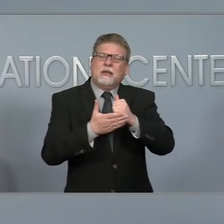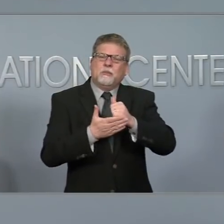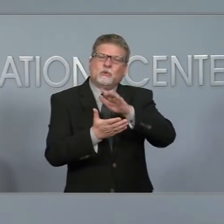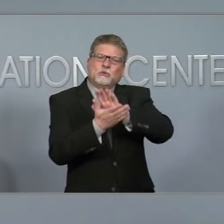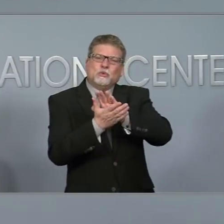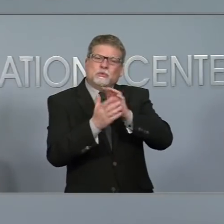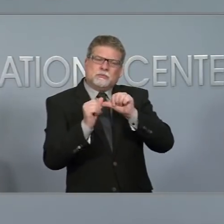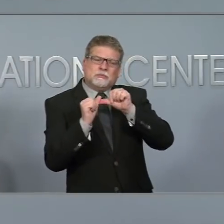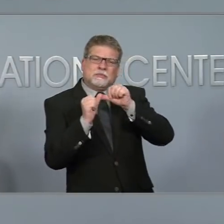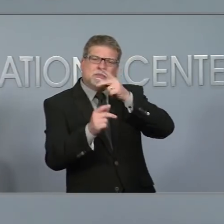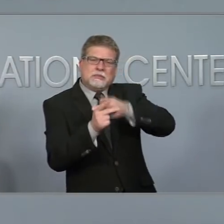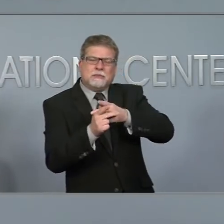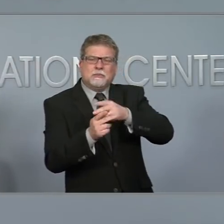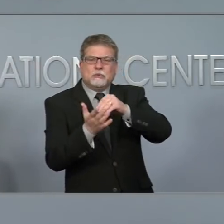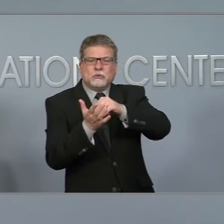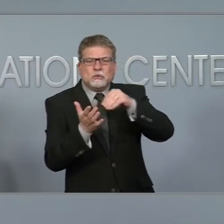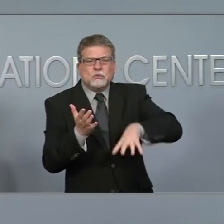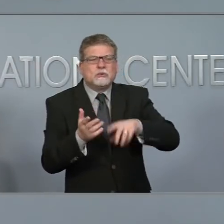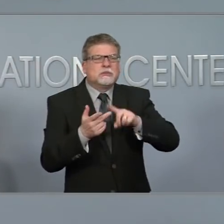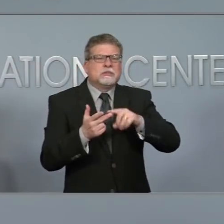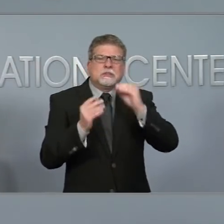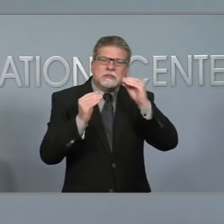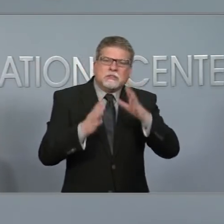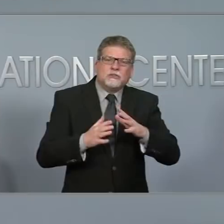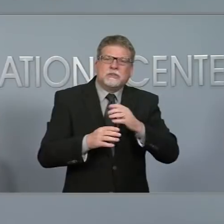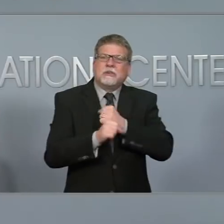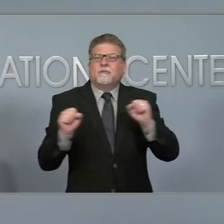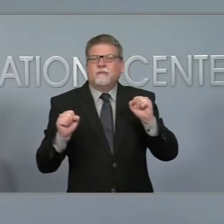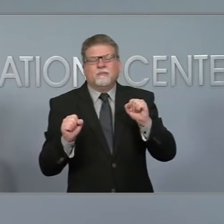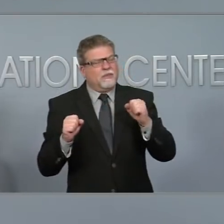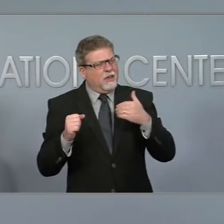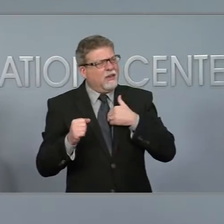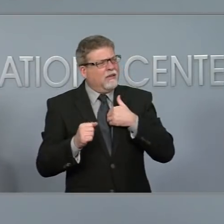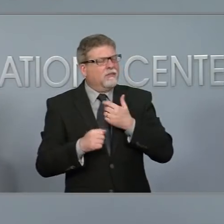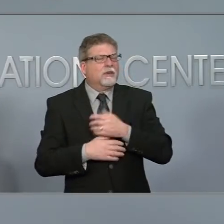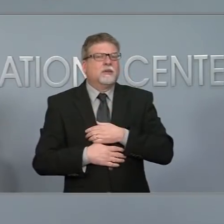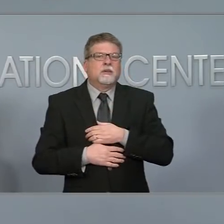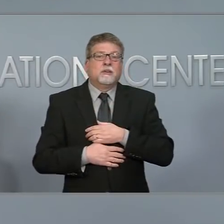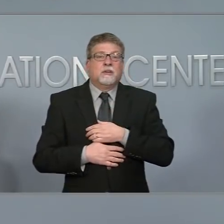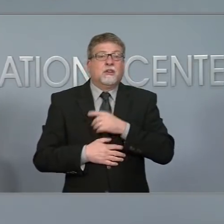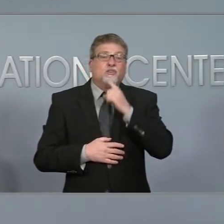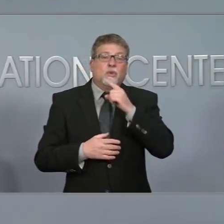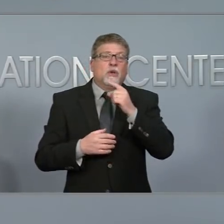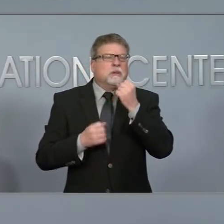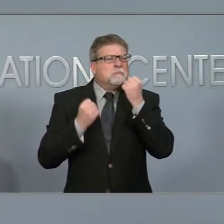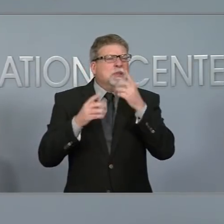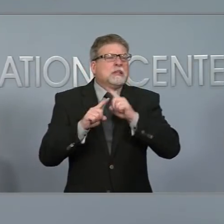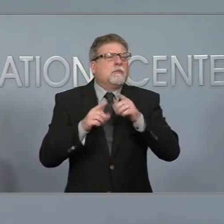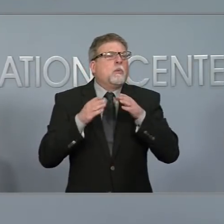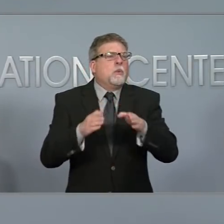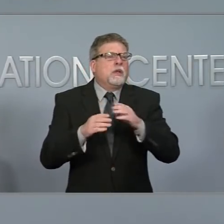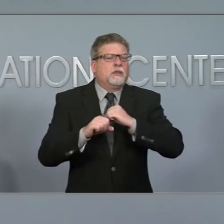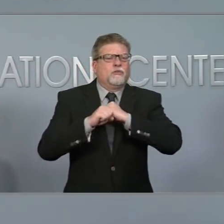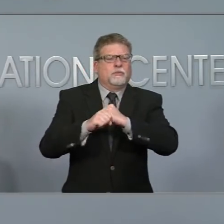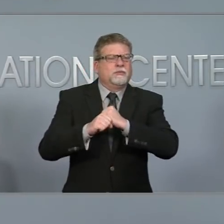en fue bastante detallado en cuanto a lo que las escuelas debían estar haciendo y y se